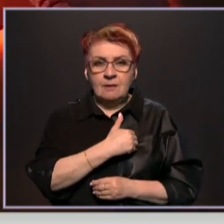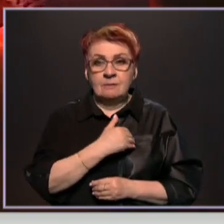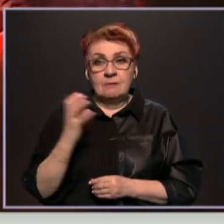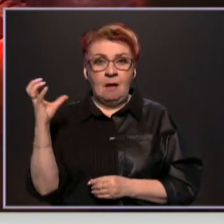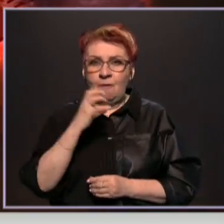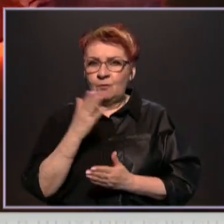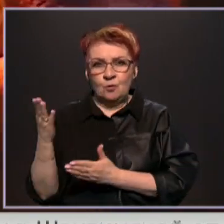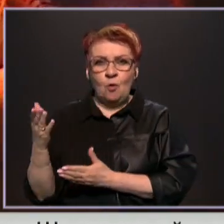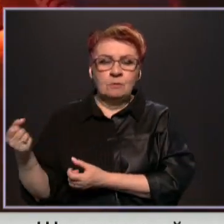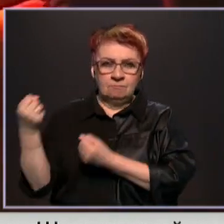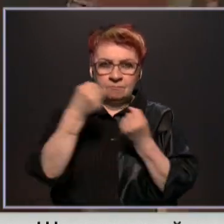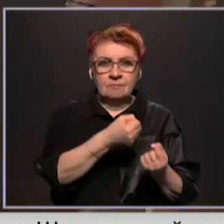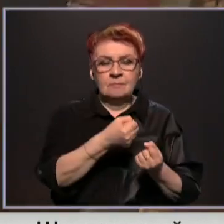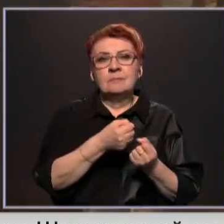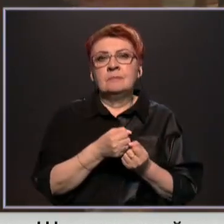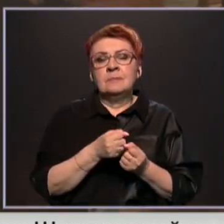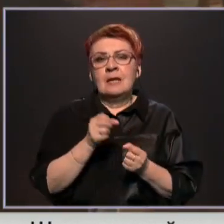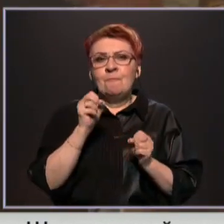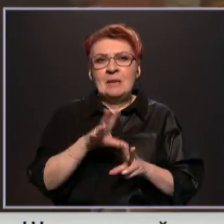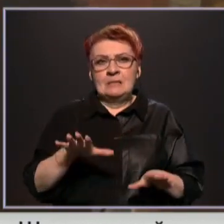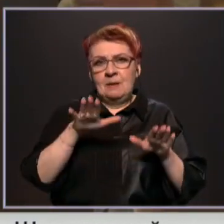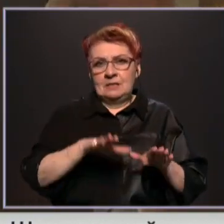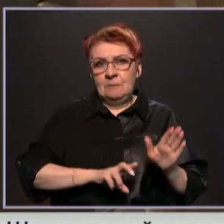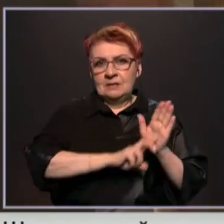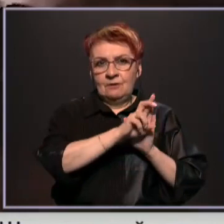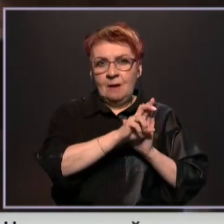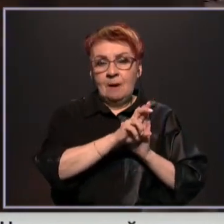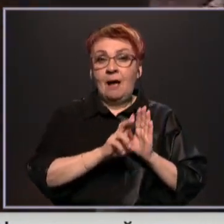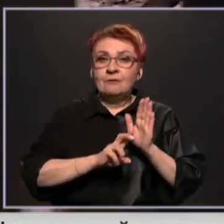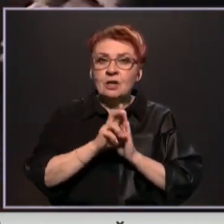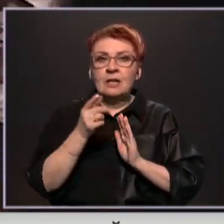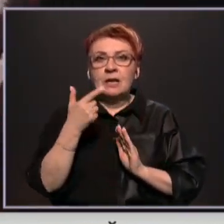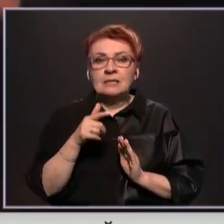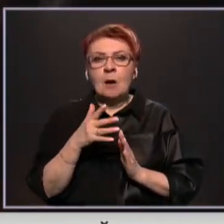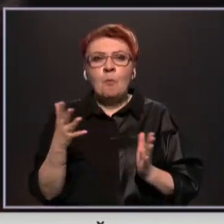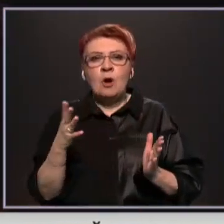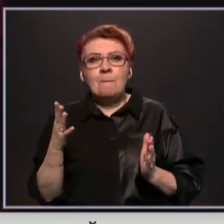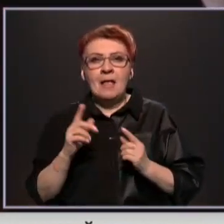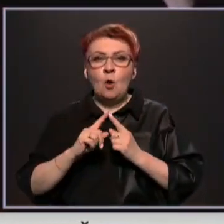автобусах до храмов безопасной зоне церквях же которые более-менее удалены за нированы ночные